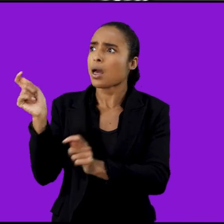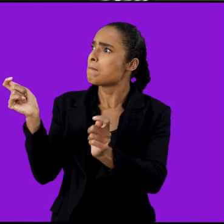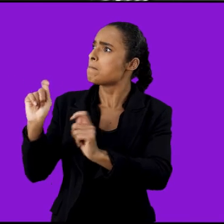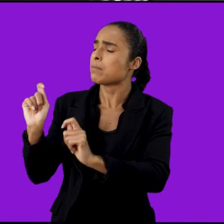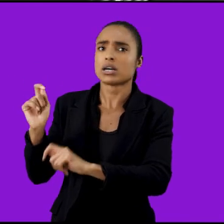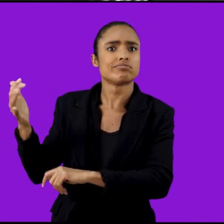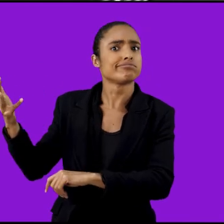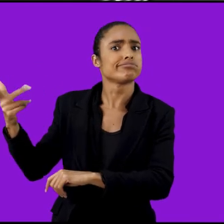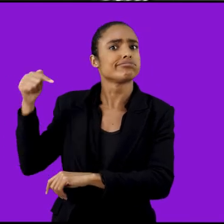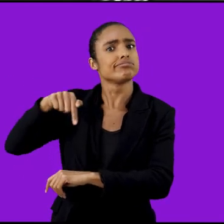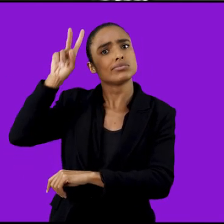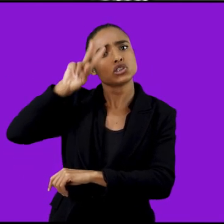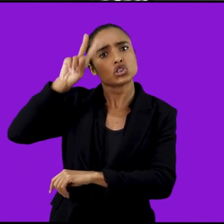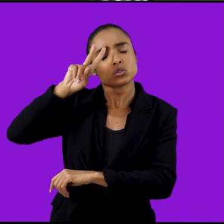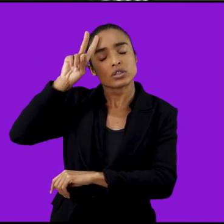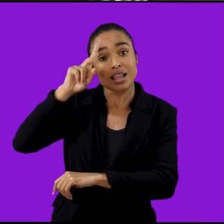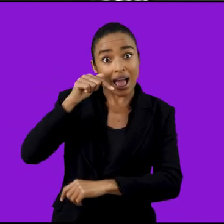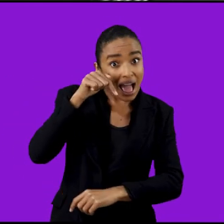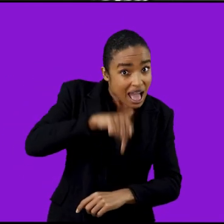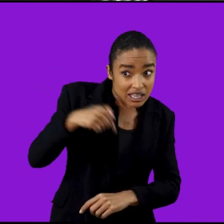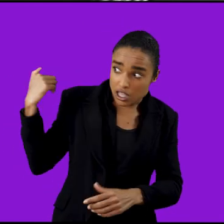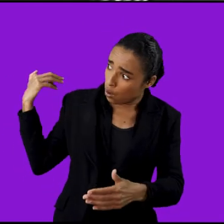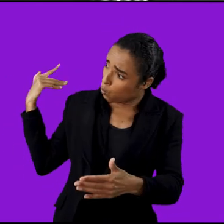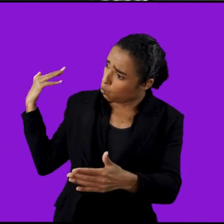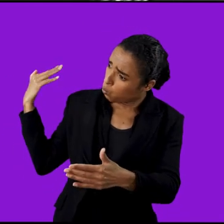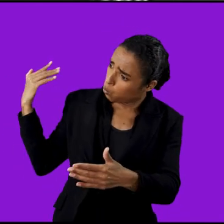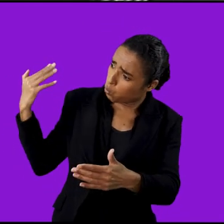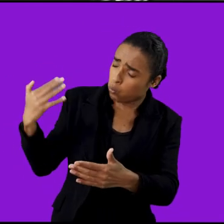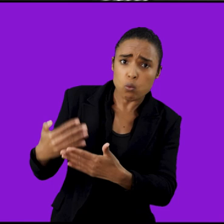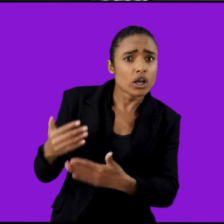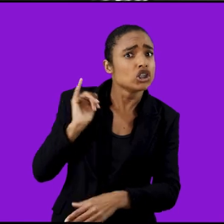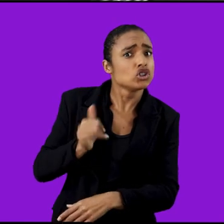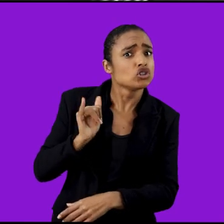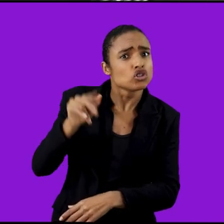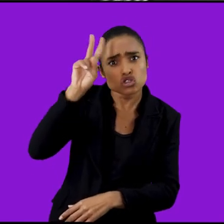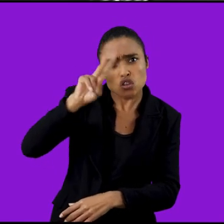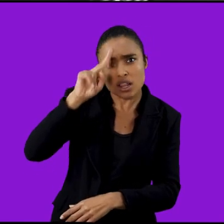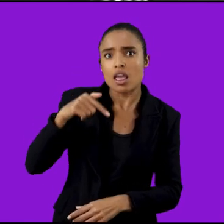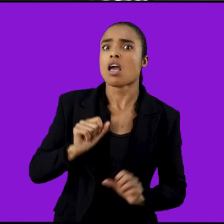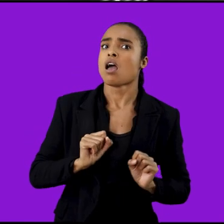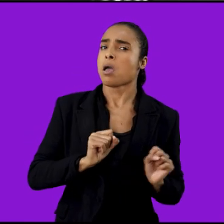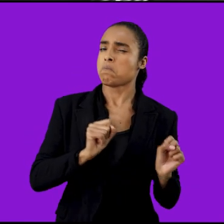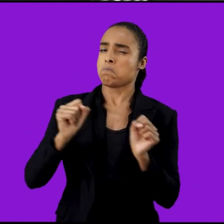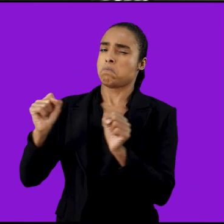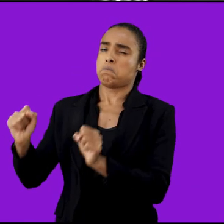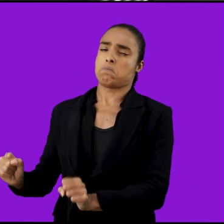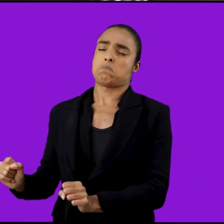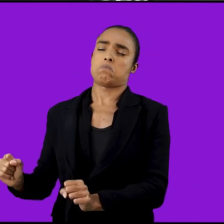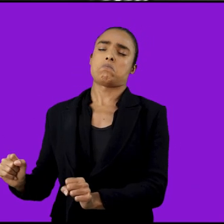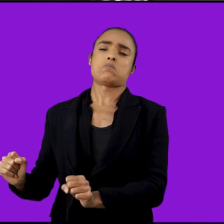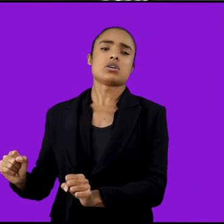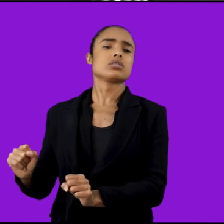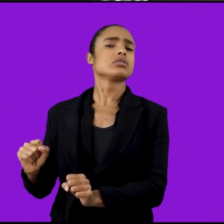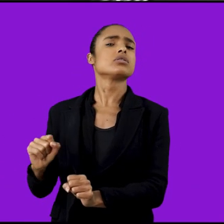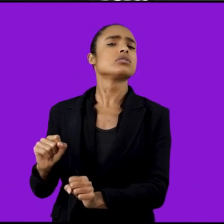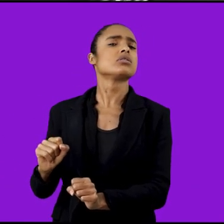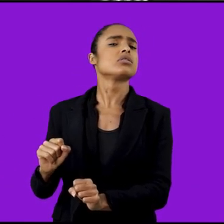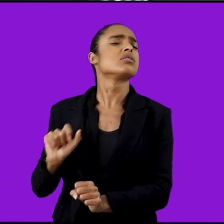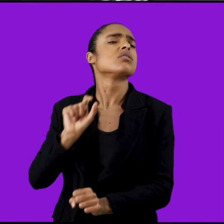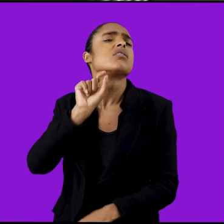a história deles. E aqui historicamente contar a história é sinônimo de poder, quem pode